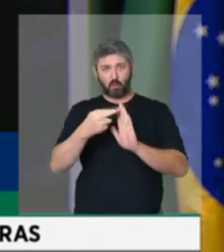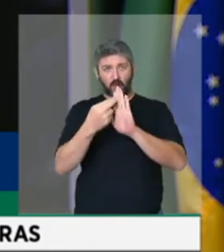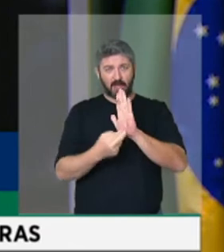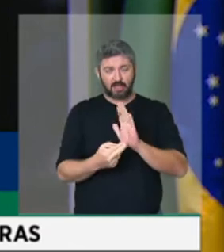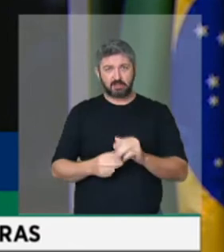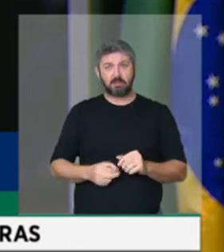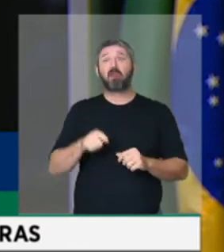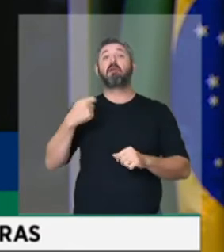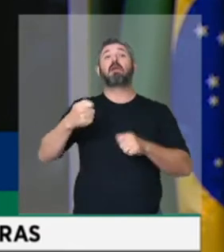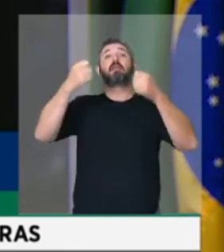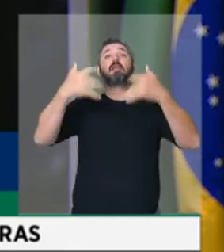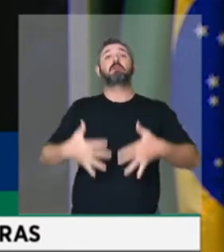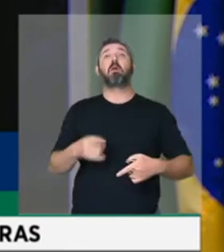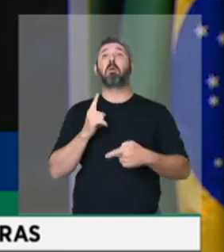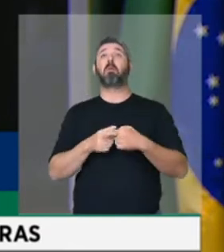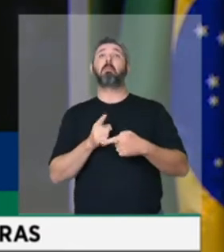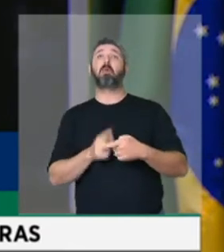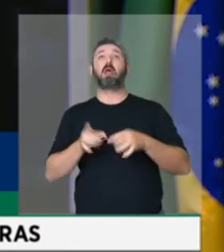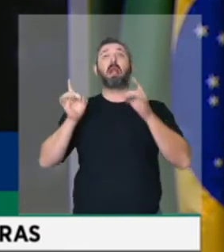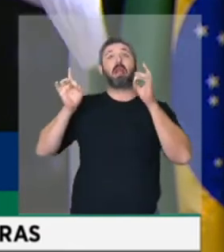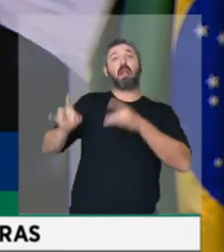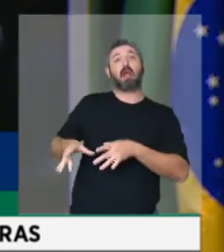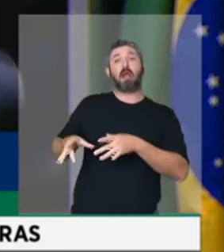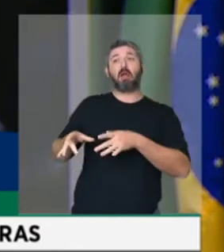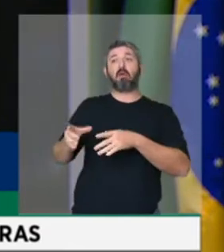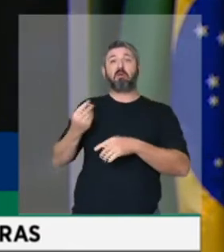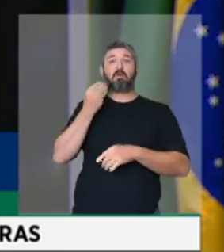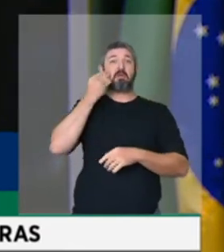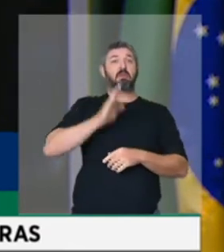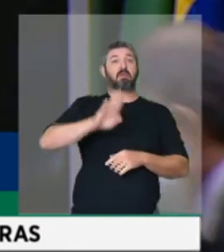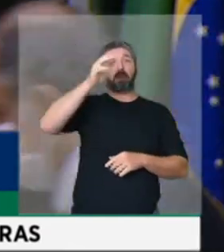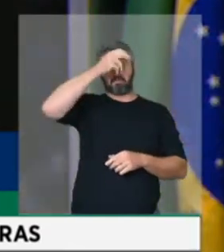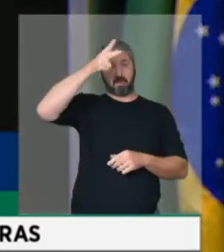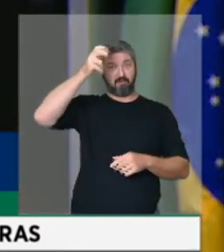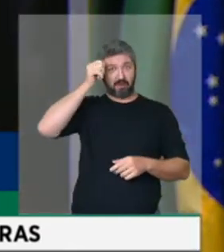ESSE PLV, QUE SE FOR DERRUBADO VAI VALER A MP ORIGINAL DO GOVERNO. SISTEMATICAMENTE